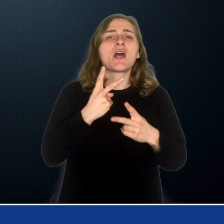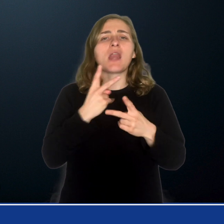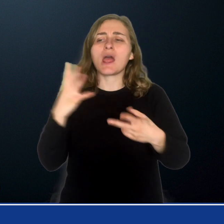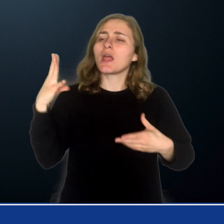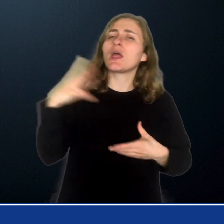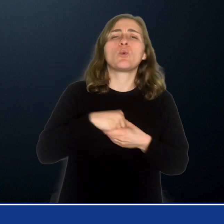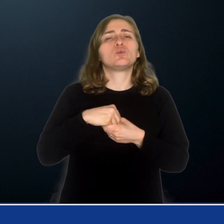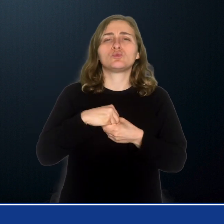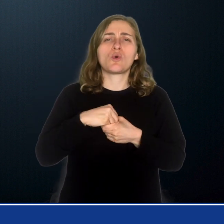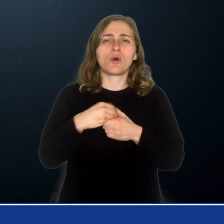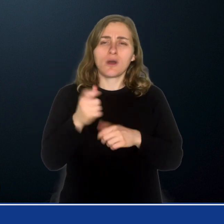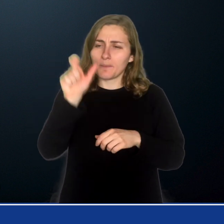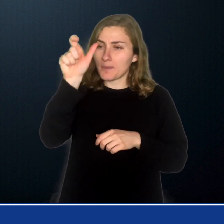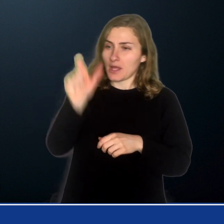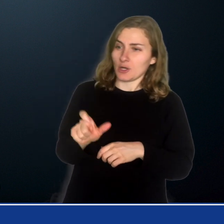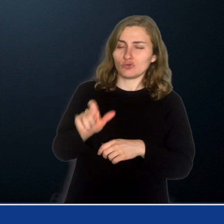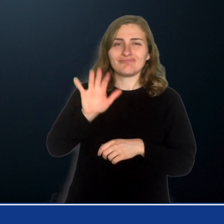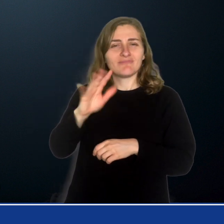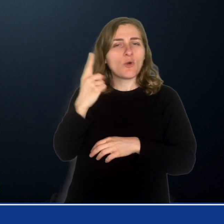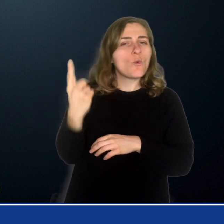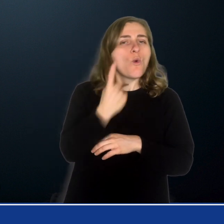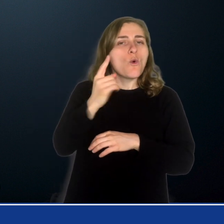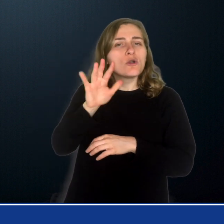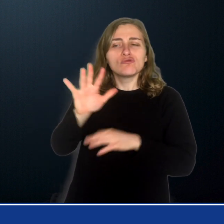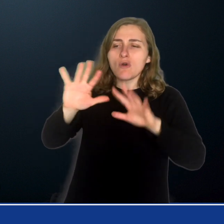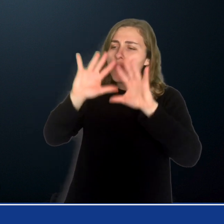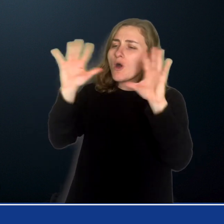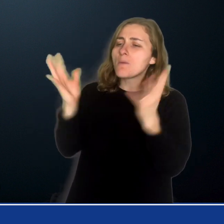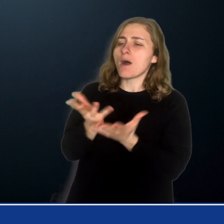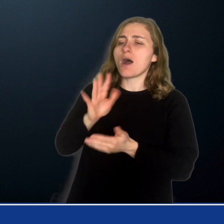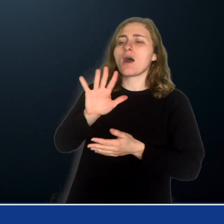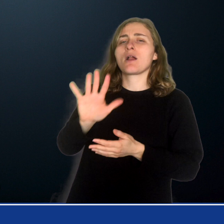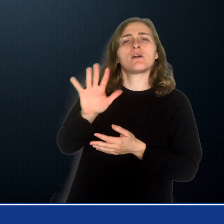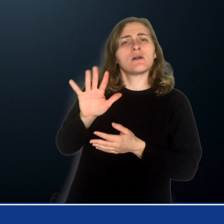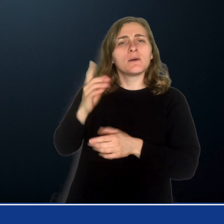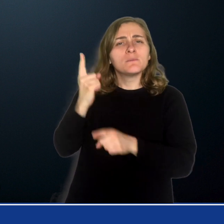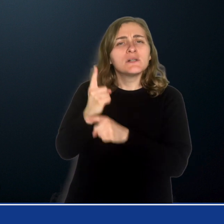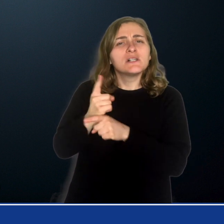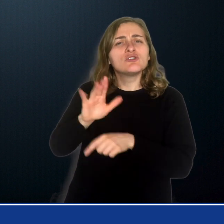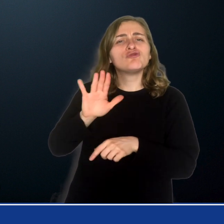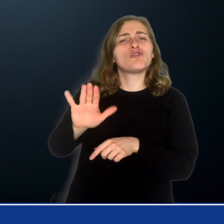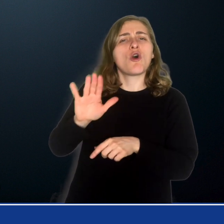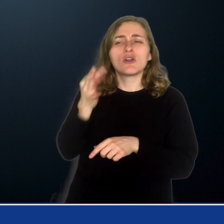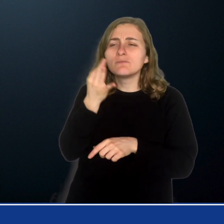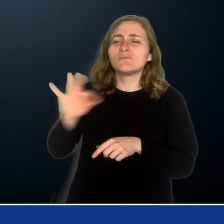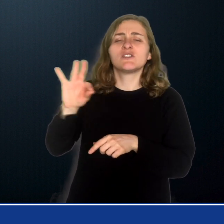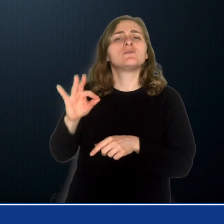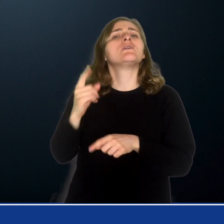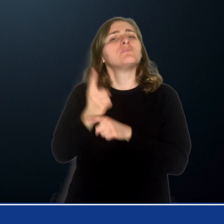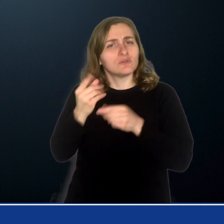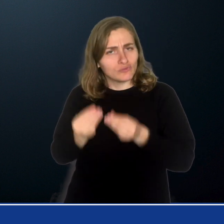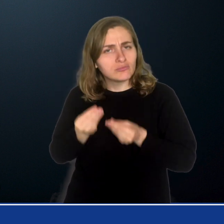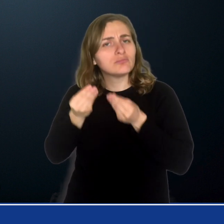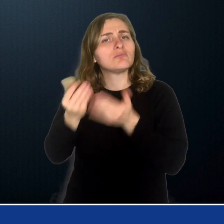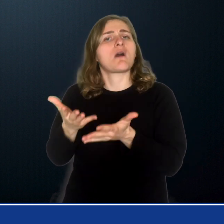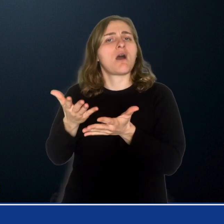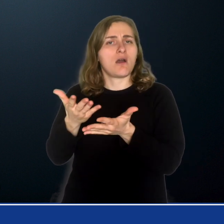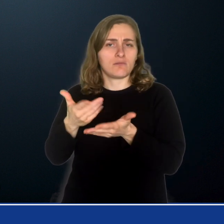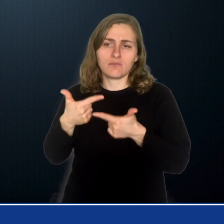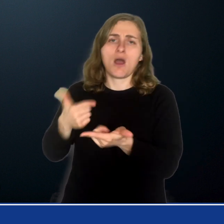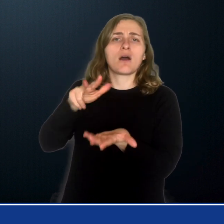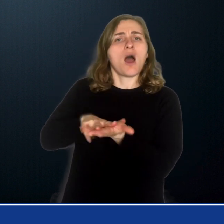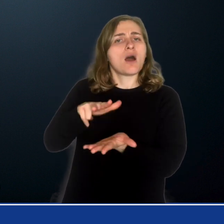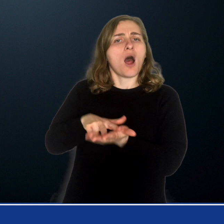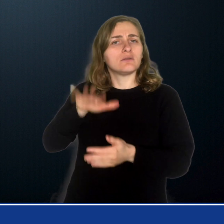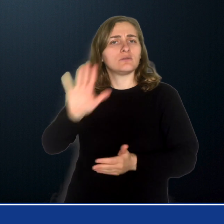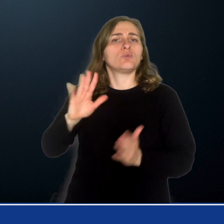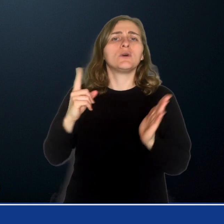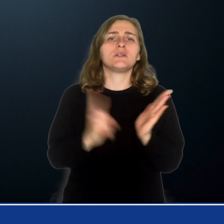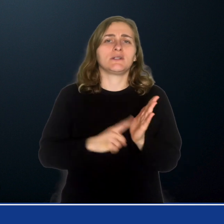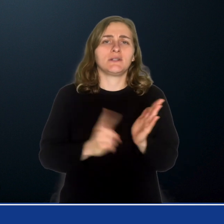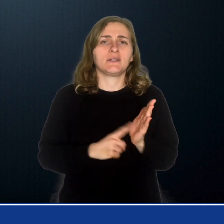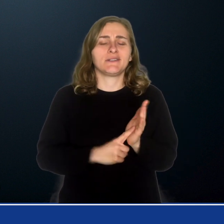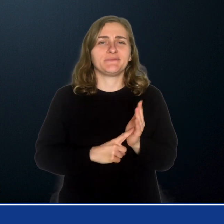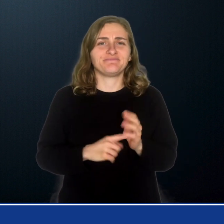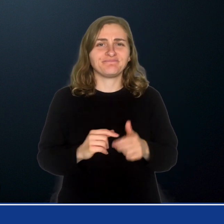la reale inclusione passa dal mettere al centro di tutto la persona nella sua unicità e globalità e dal rispondere ai suoi bisogni specifici per garantire diritti!